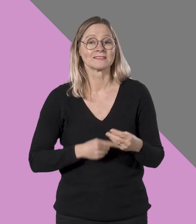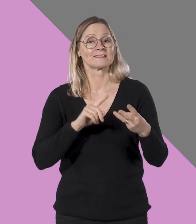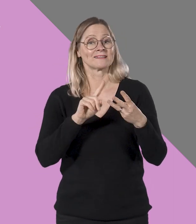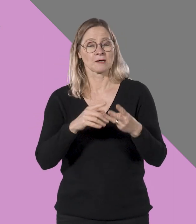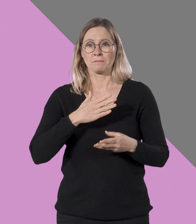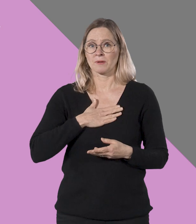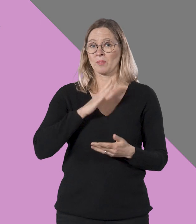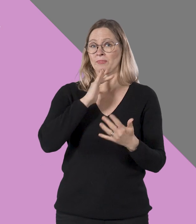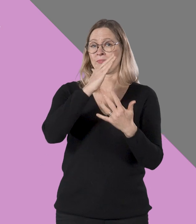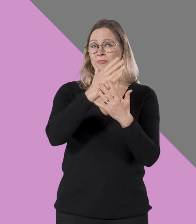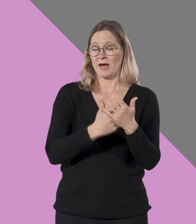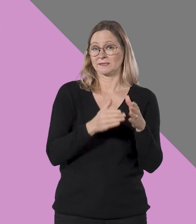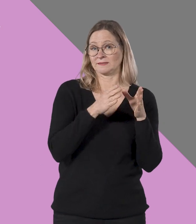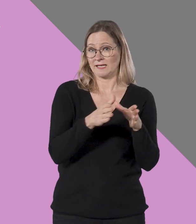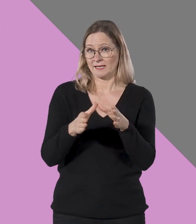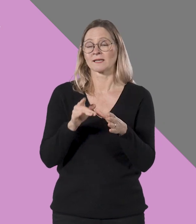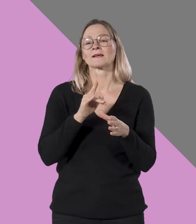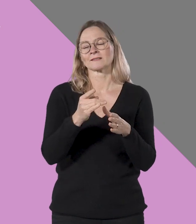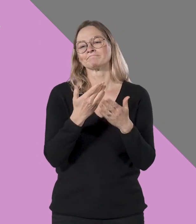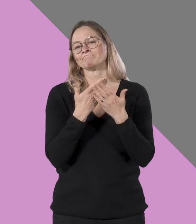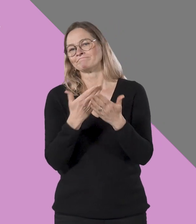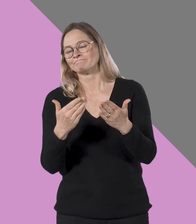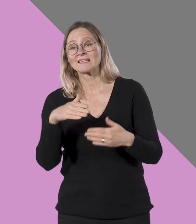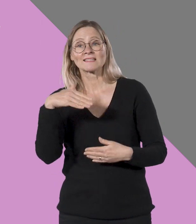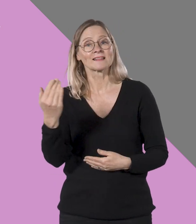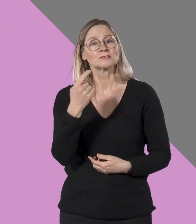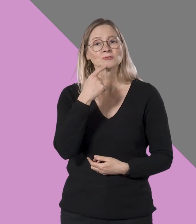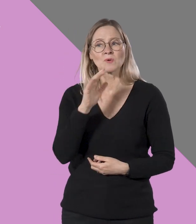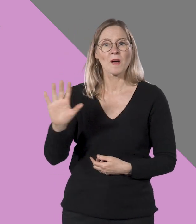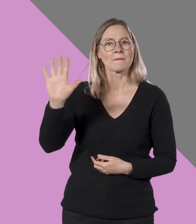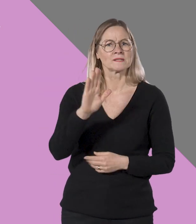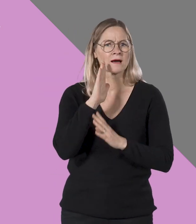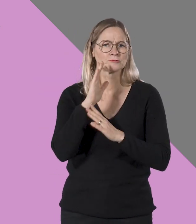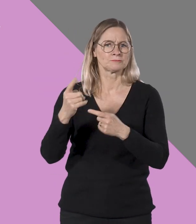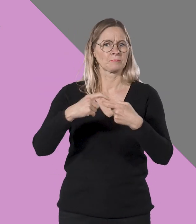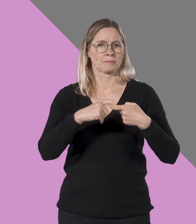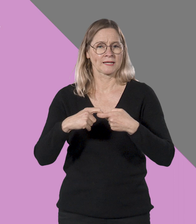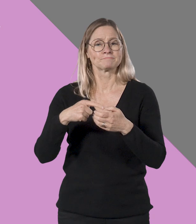Minun tarinani -sarjassa esitellään Itä-Suomessa asuvan -